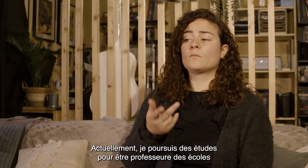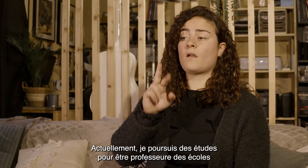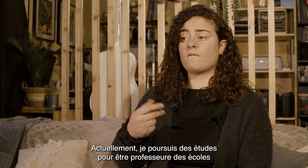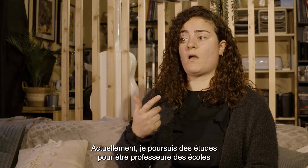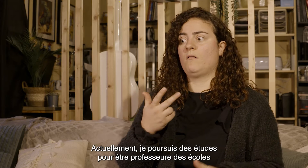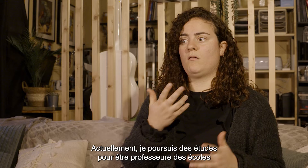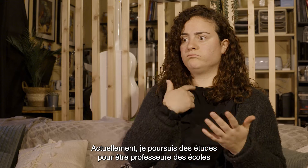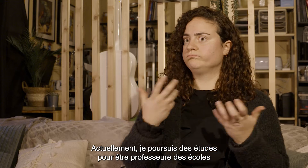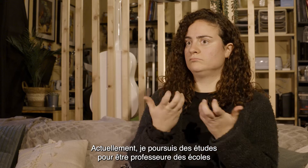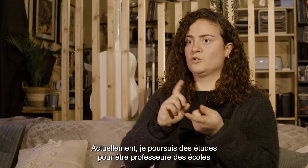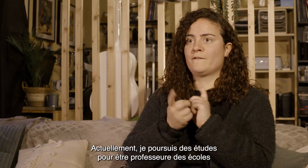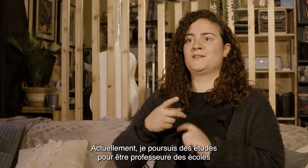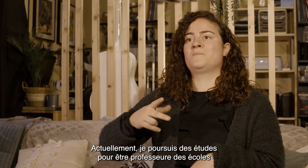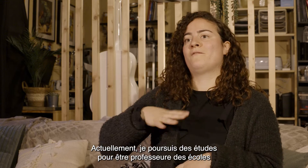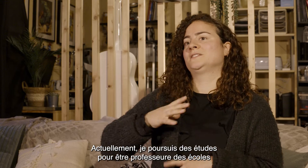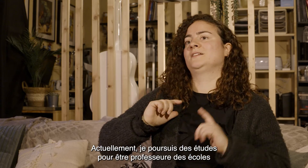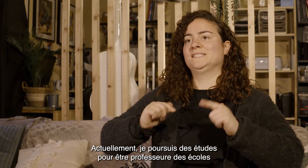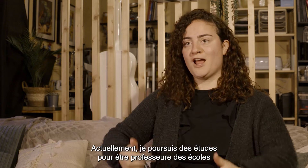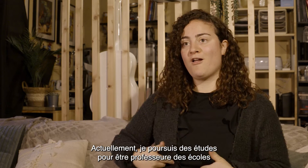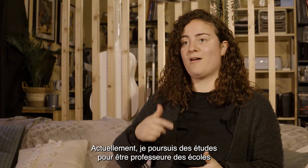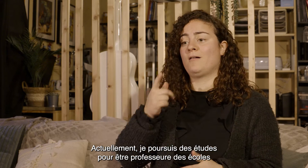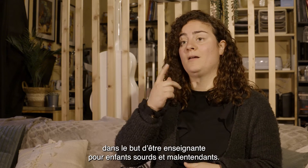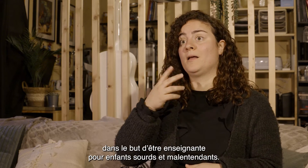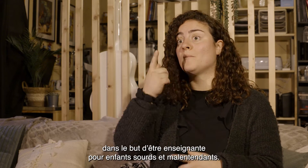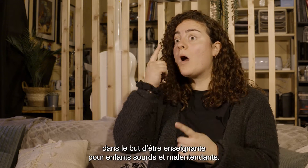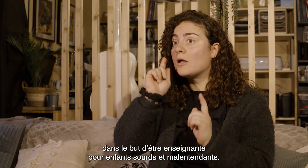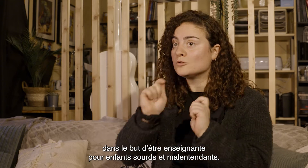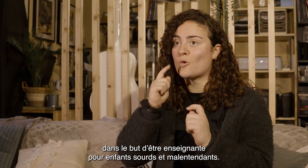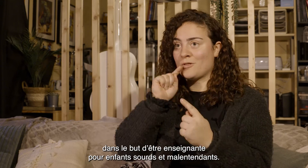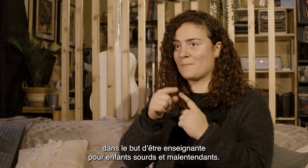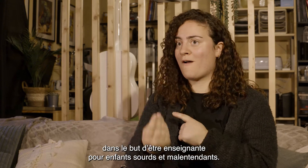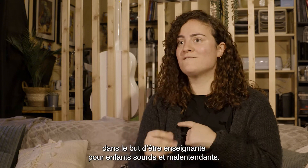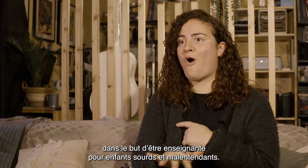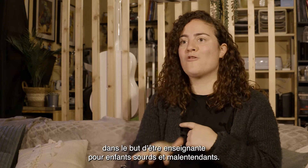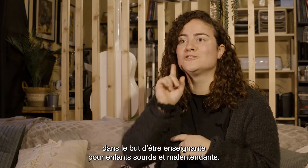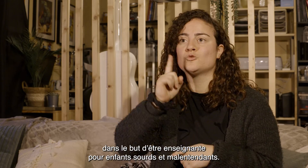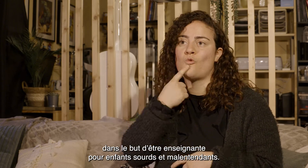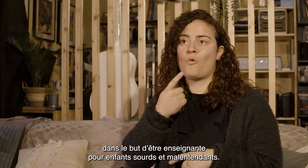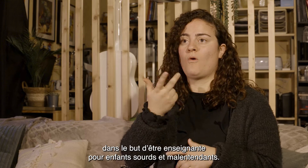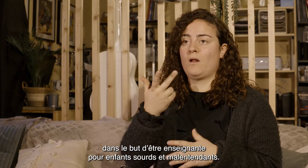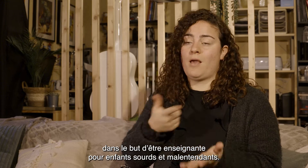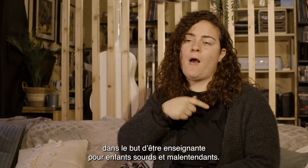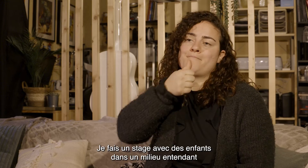Actuellement, je poursuis des études pour être professeure des écoles dans le but d’être enseignante pour enfants sourds et malentendants.